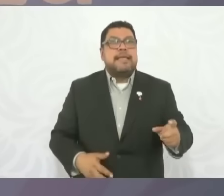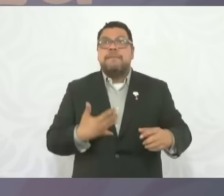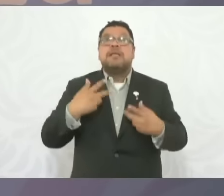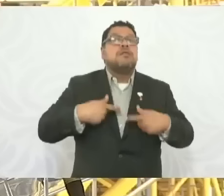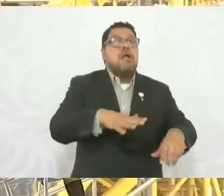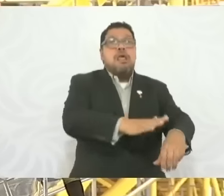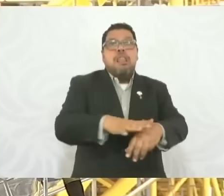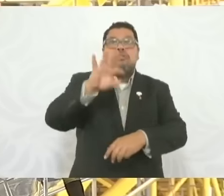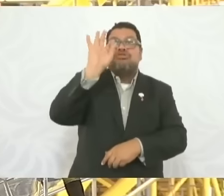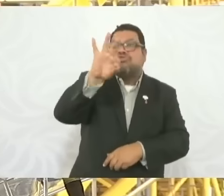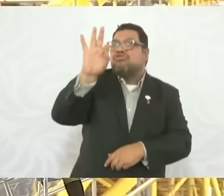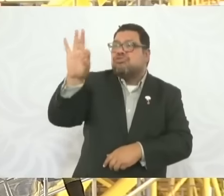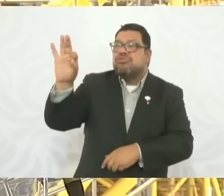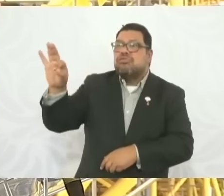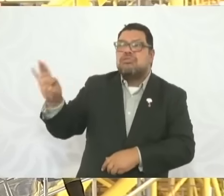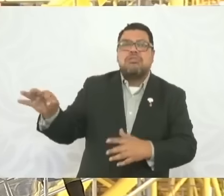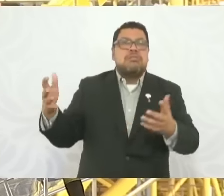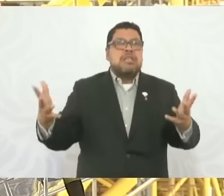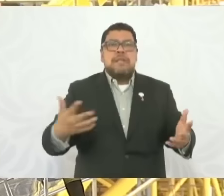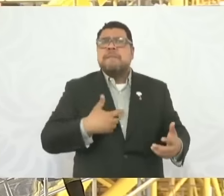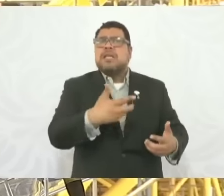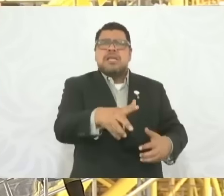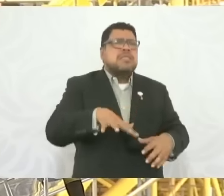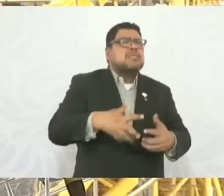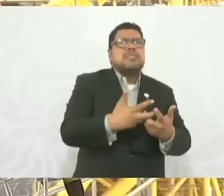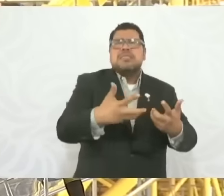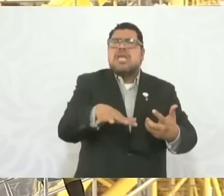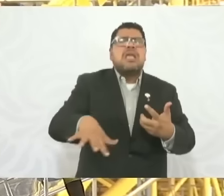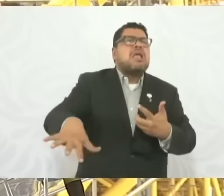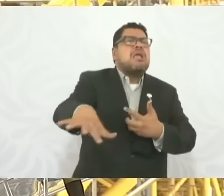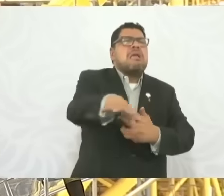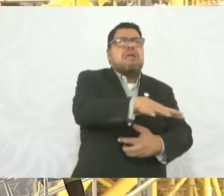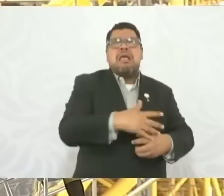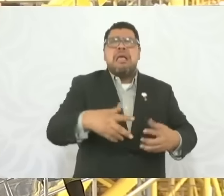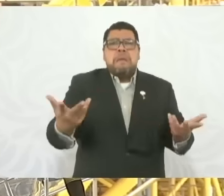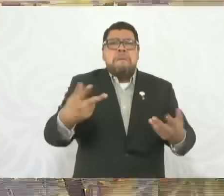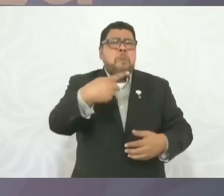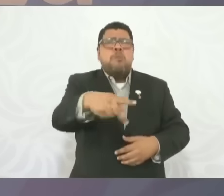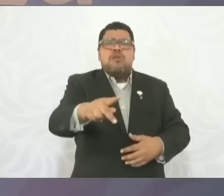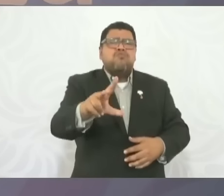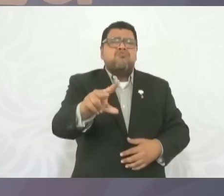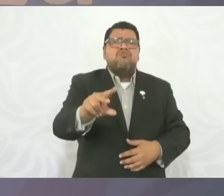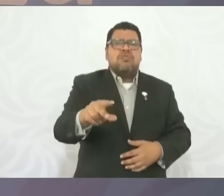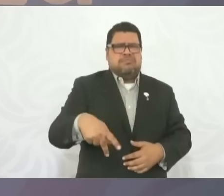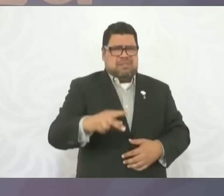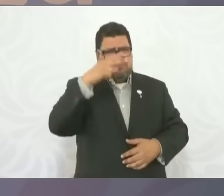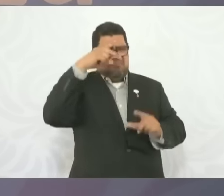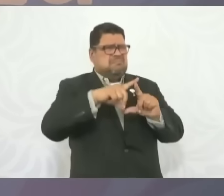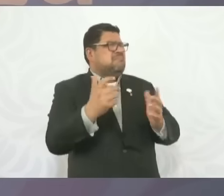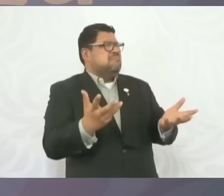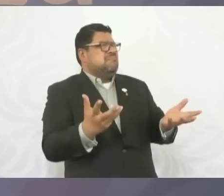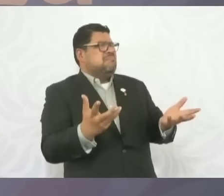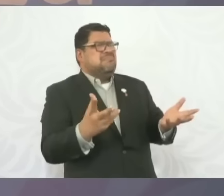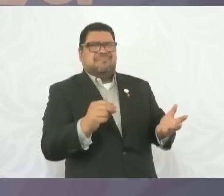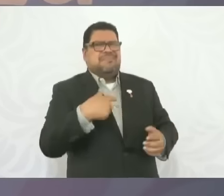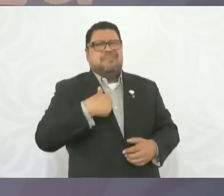pueblo de México de que la riqueza de su tierra ya no le pertenecía. Pero México tiene memoria y